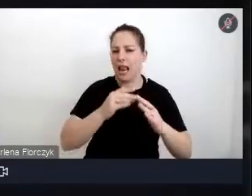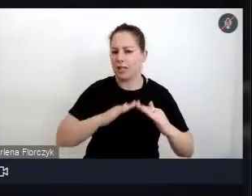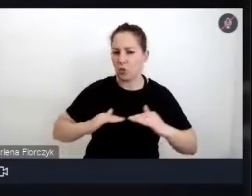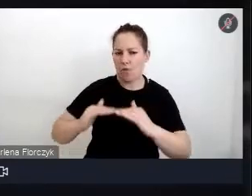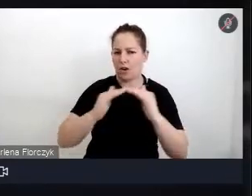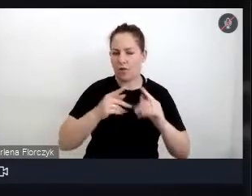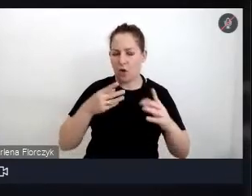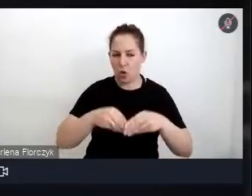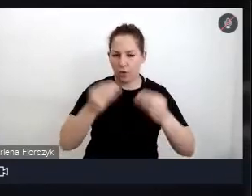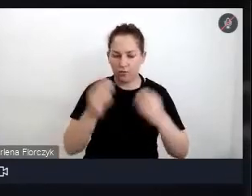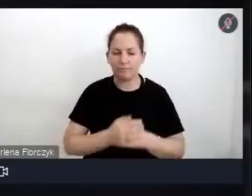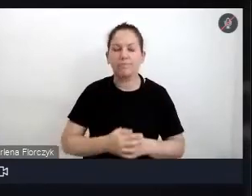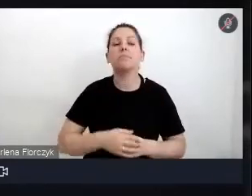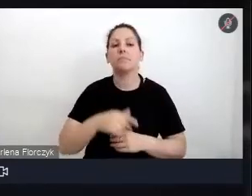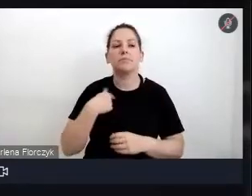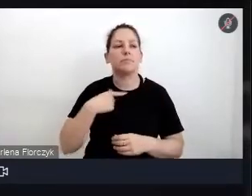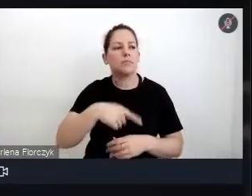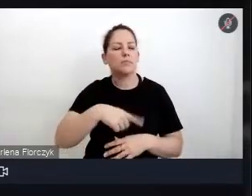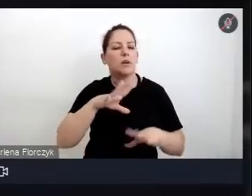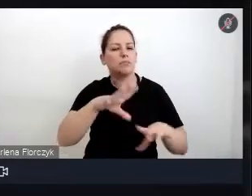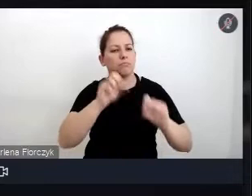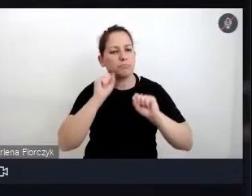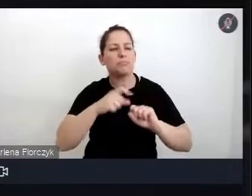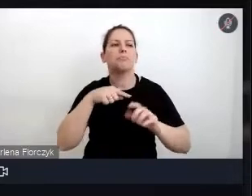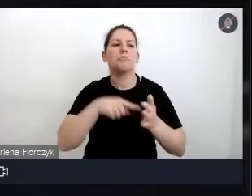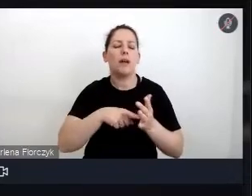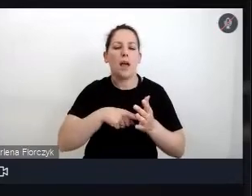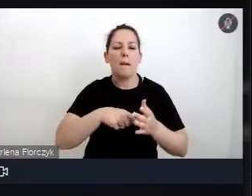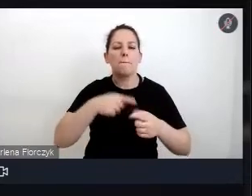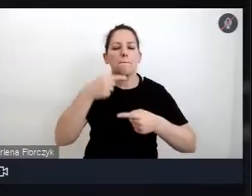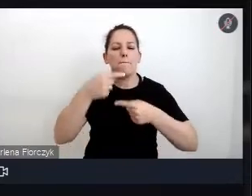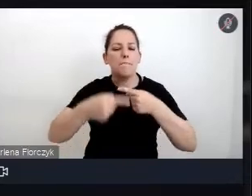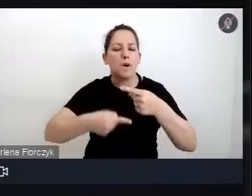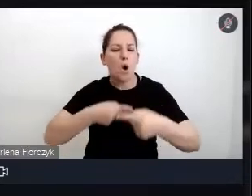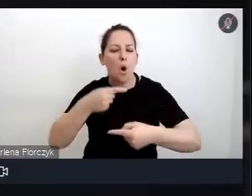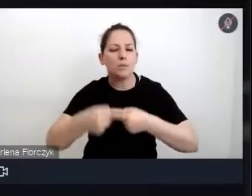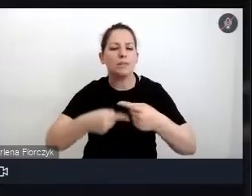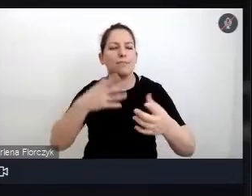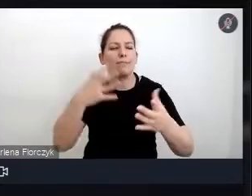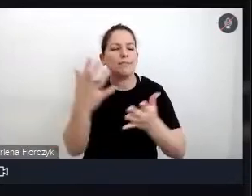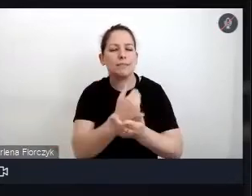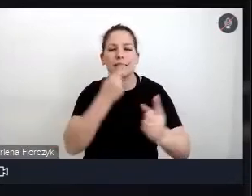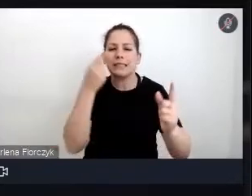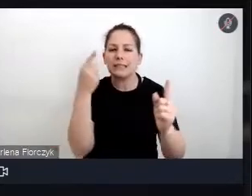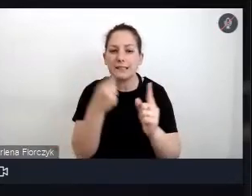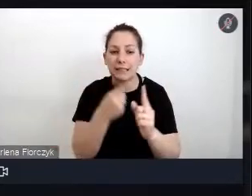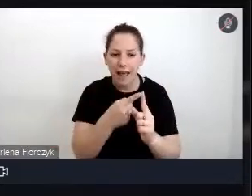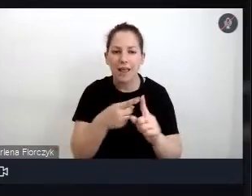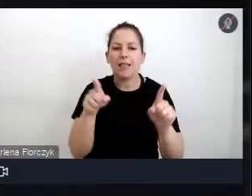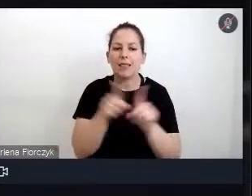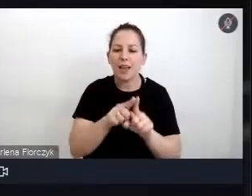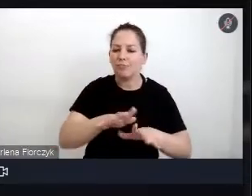Należy przez to rozumieć proces prowadzący do osiągnięcia tych celów również na poziomie lokalnym.